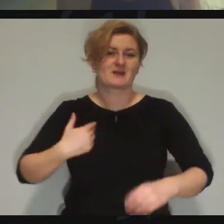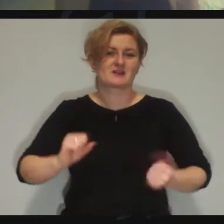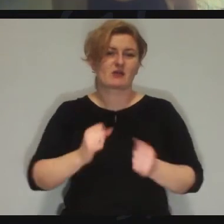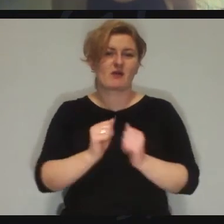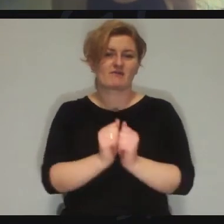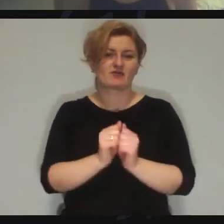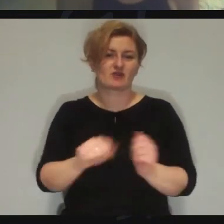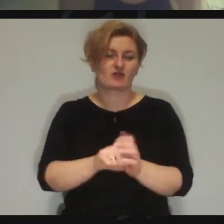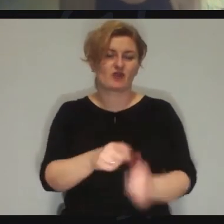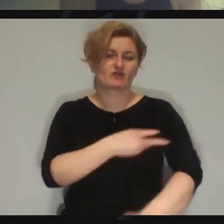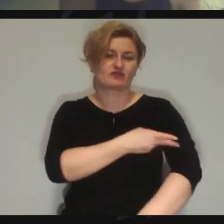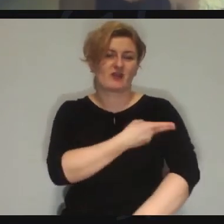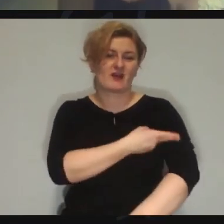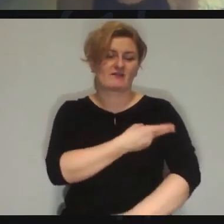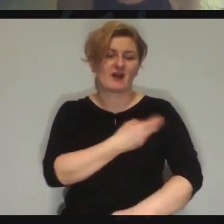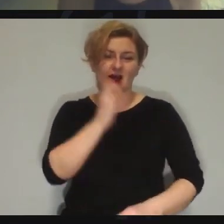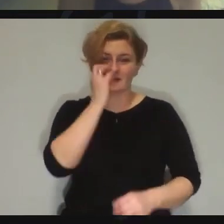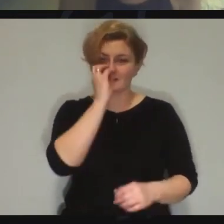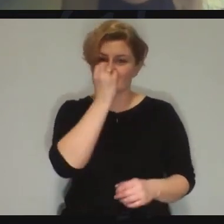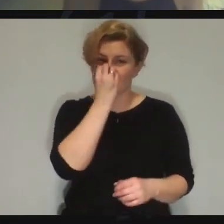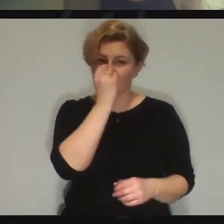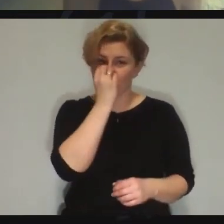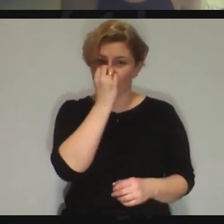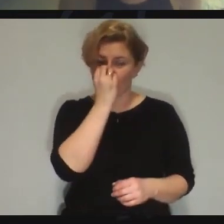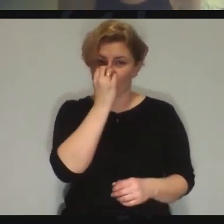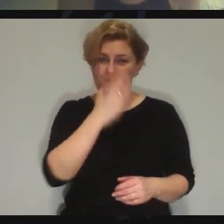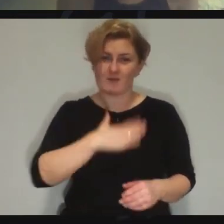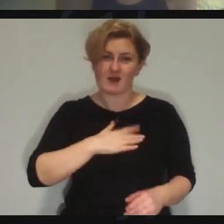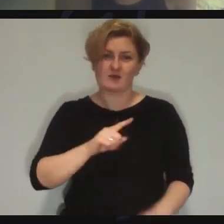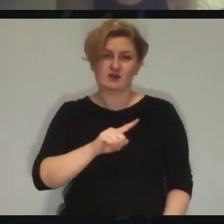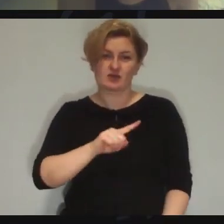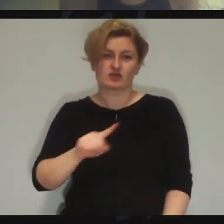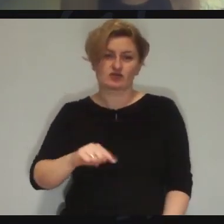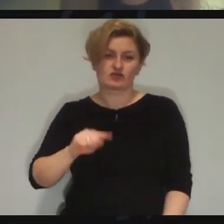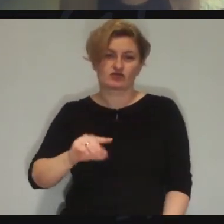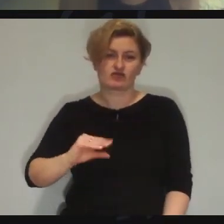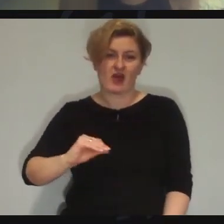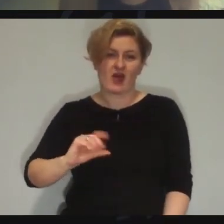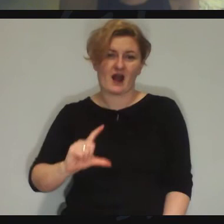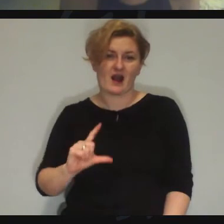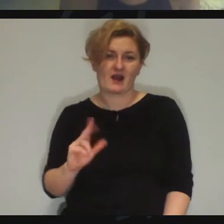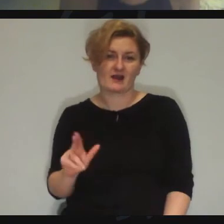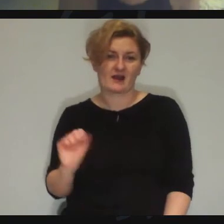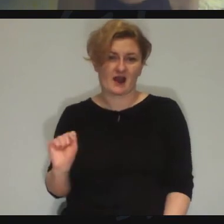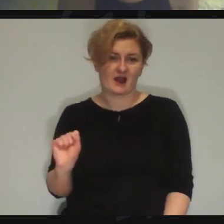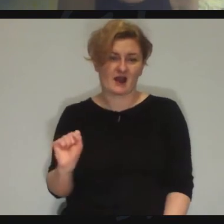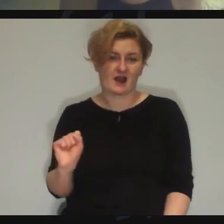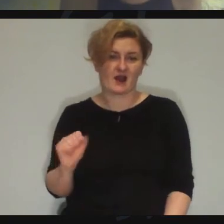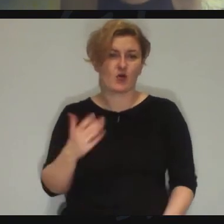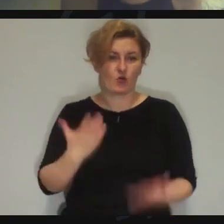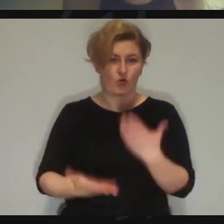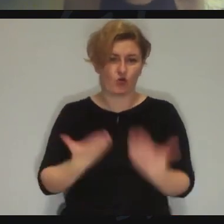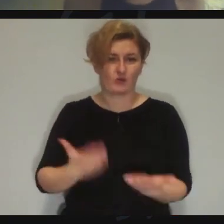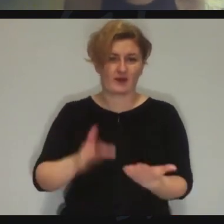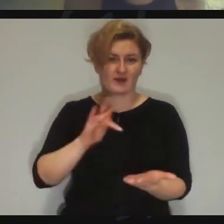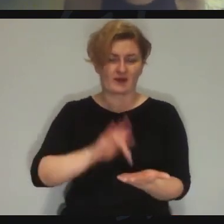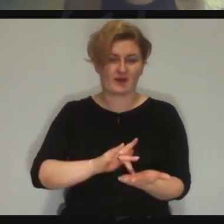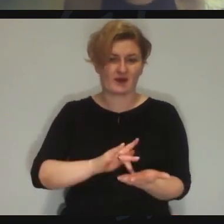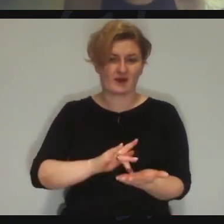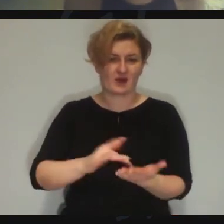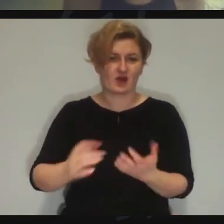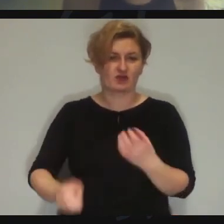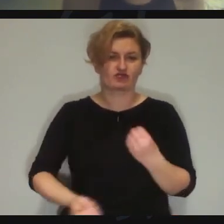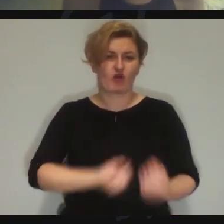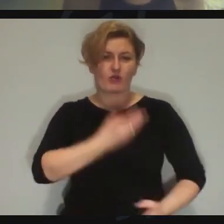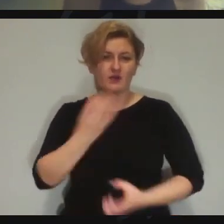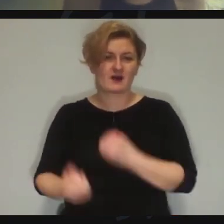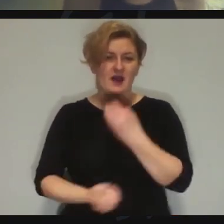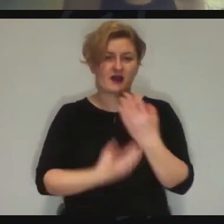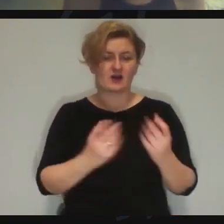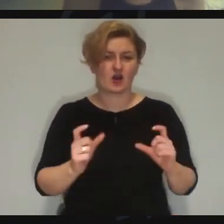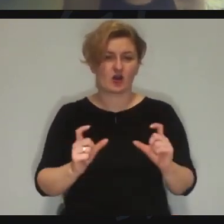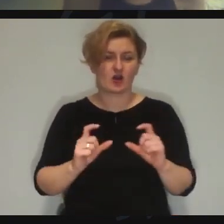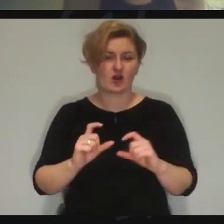Odbywa się wtedy Żonglerska Konwencja Lubelska, w której chłopcy są zakochani.